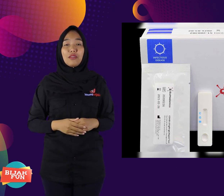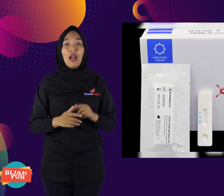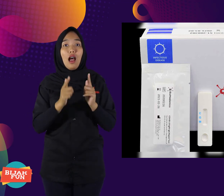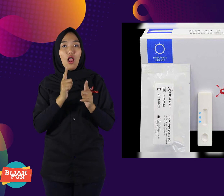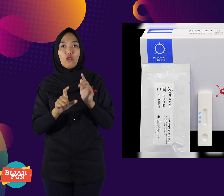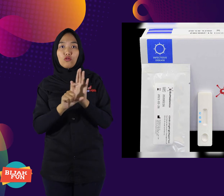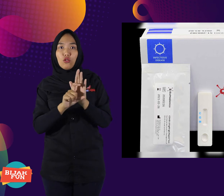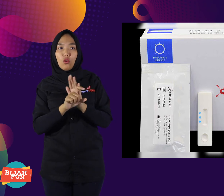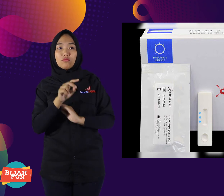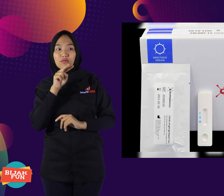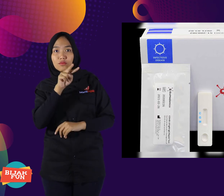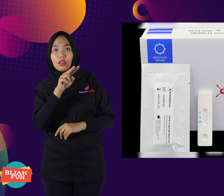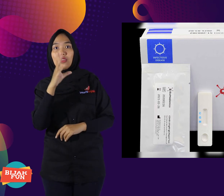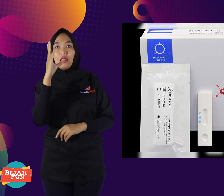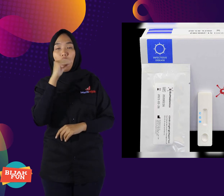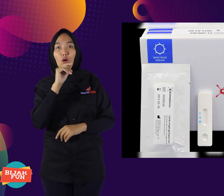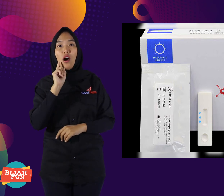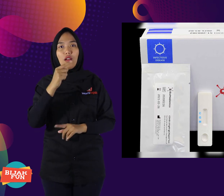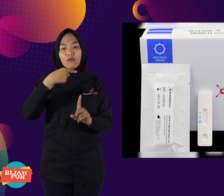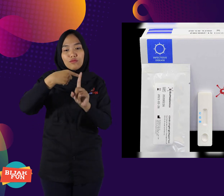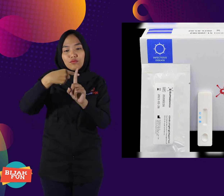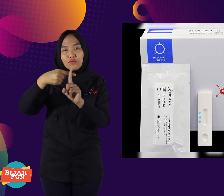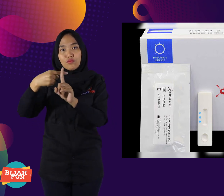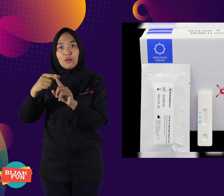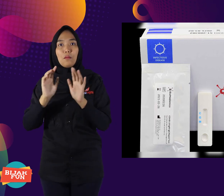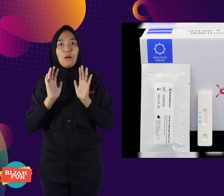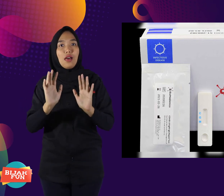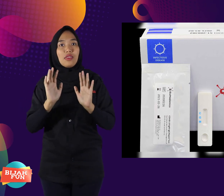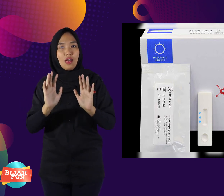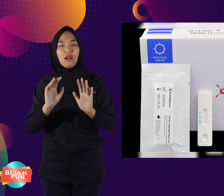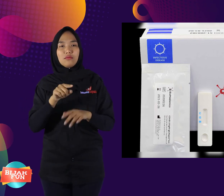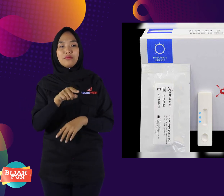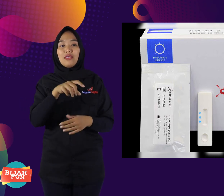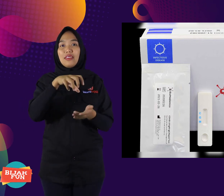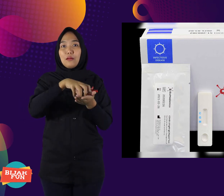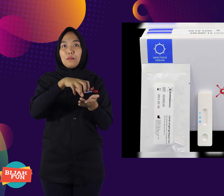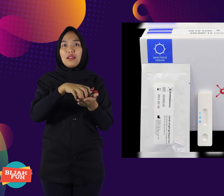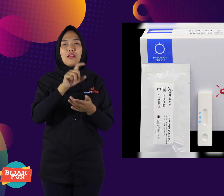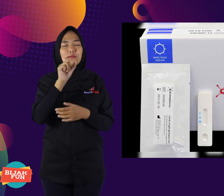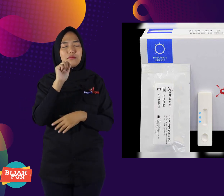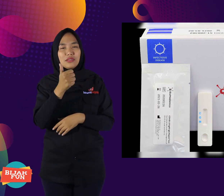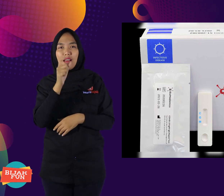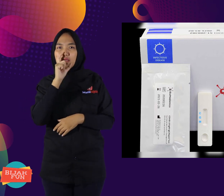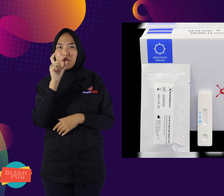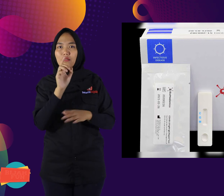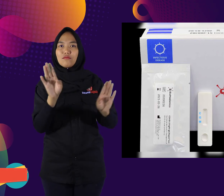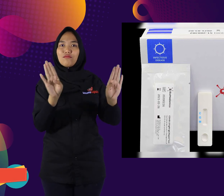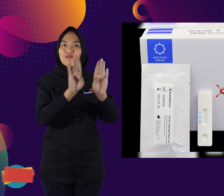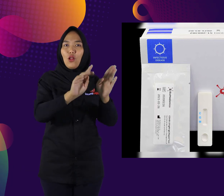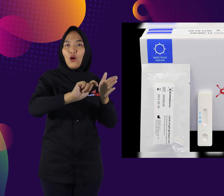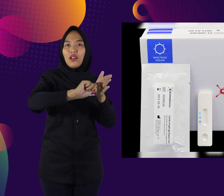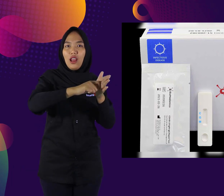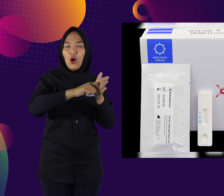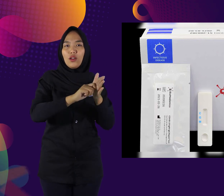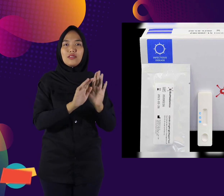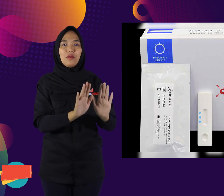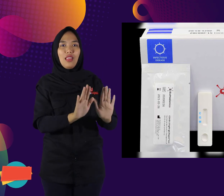Kalau ketahuan banyak, dapat segera dibantu lockdown